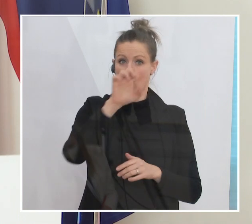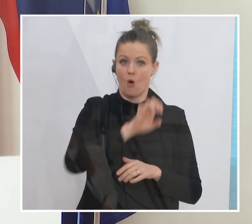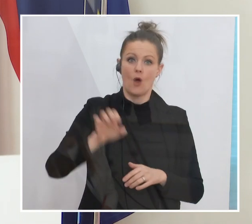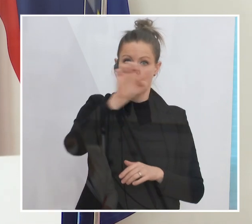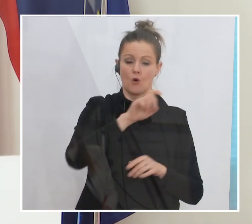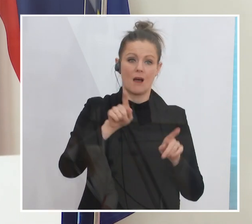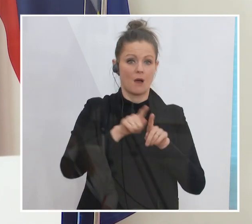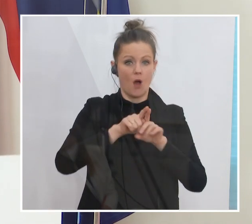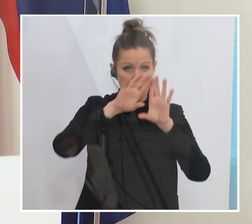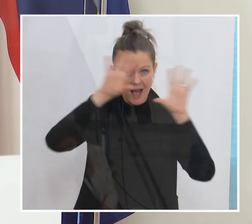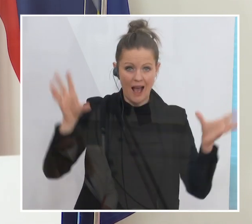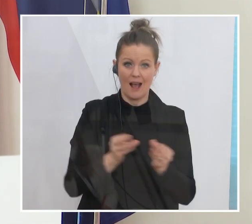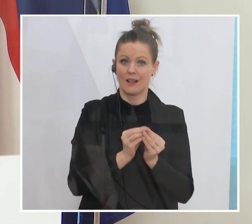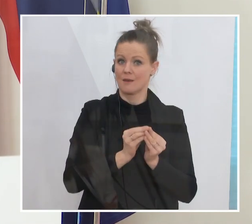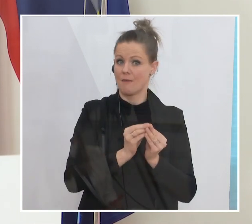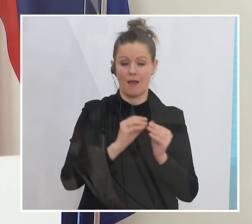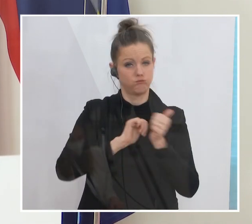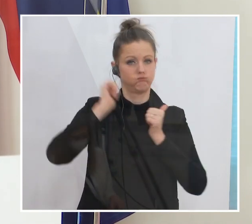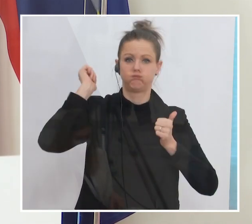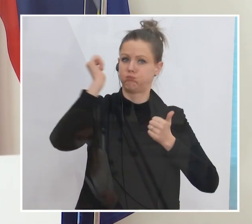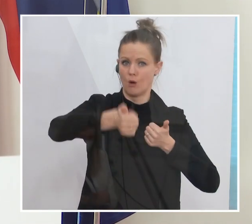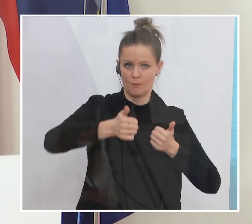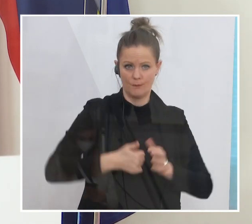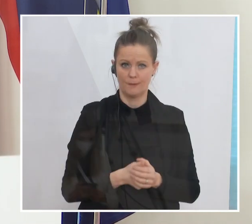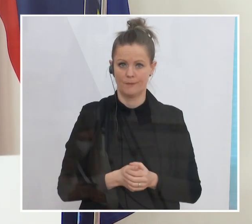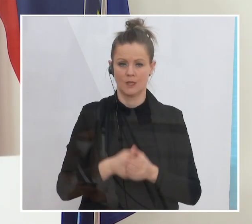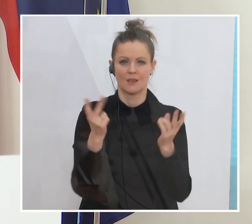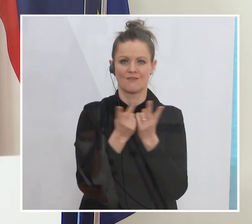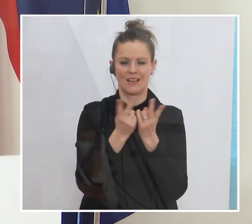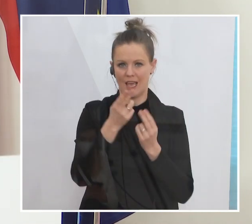generell ganz weit vorne. Wenn wir es vergleichen mit Deutschland oder Dänemark beispielsweise,